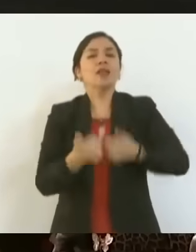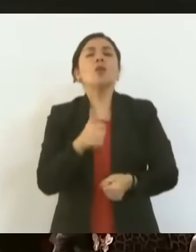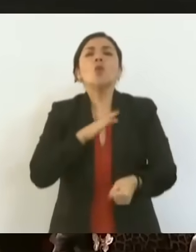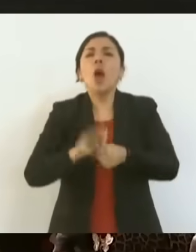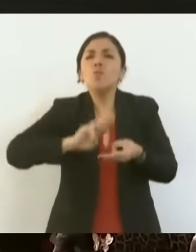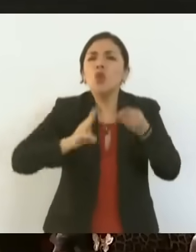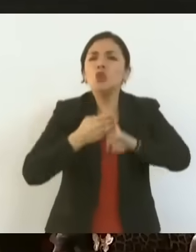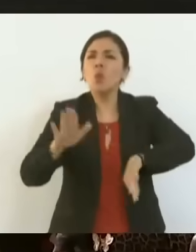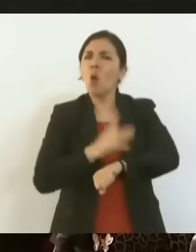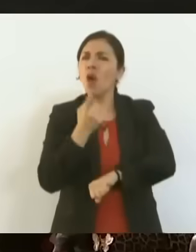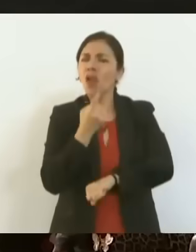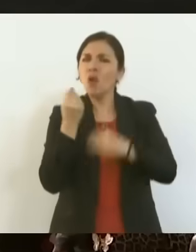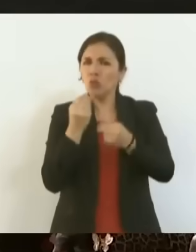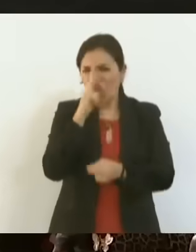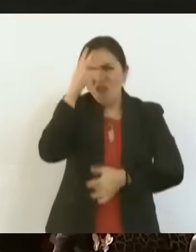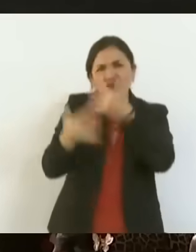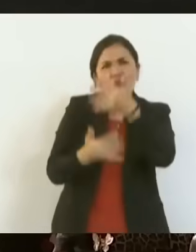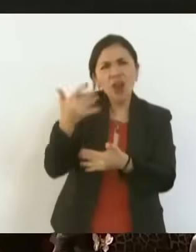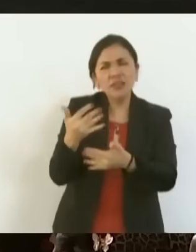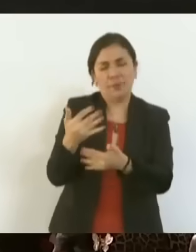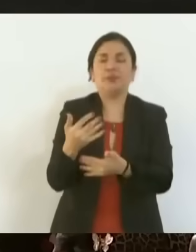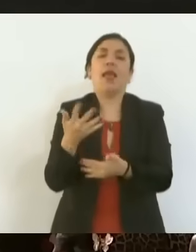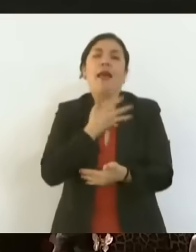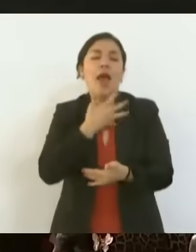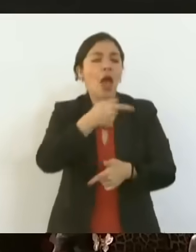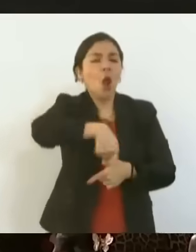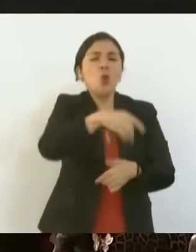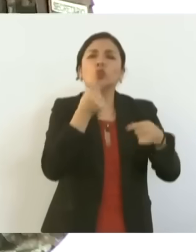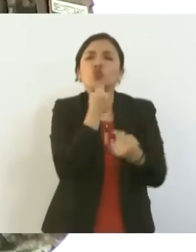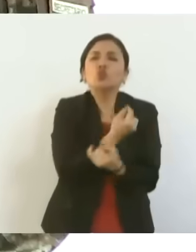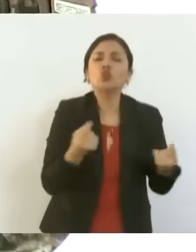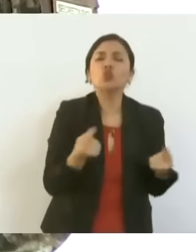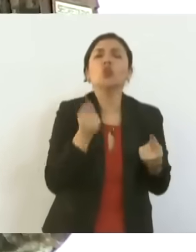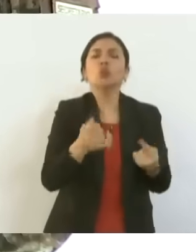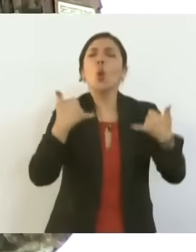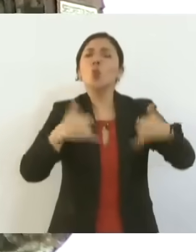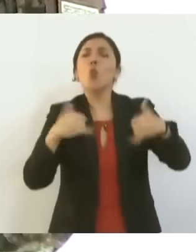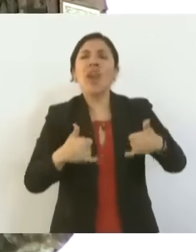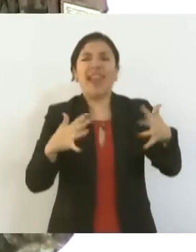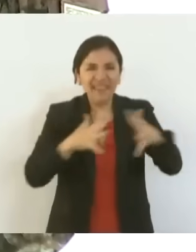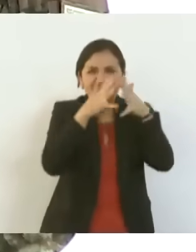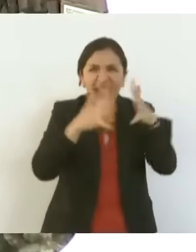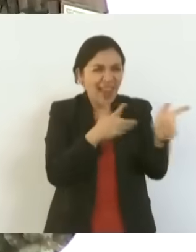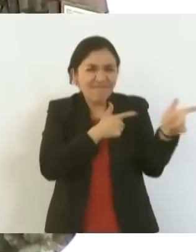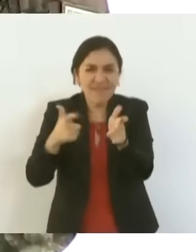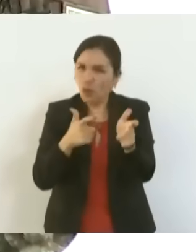violencia con el intercambio de juguetes bélicos por juguetes educativos para que nuestras niñas y